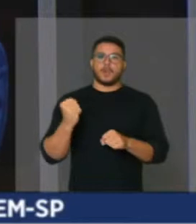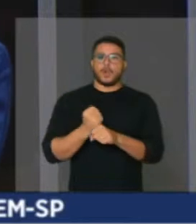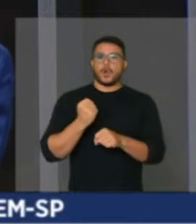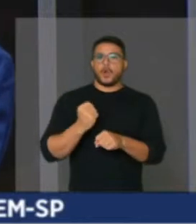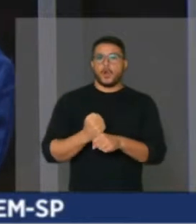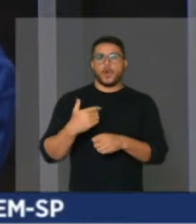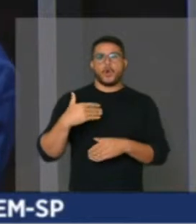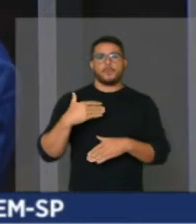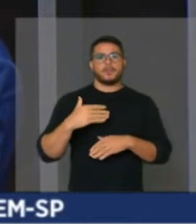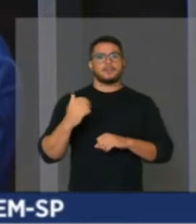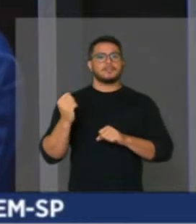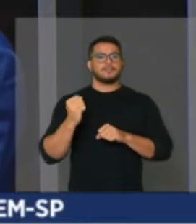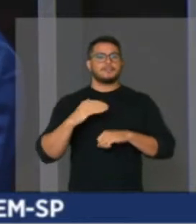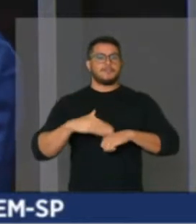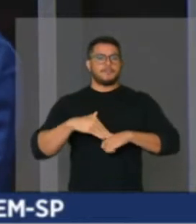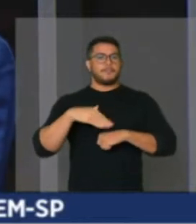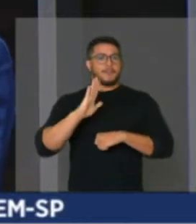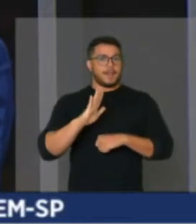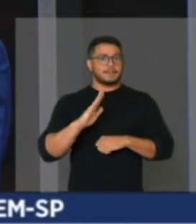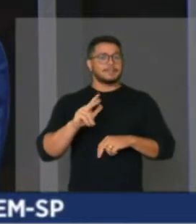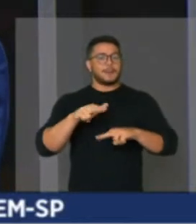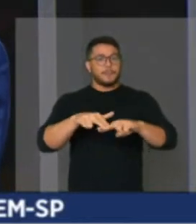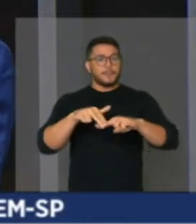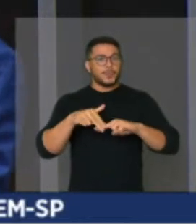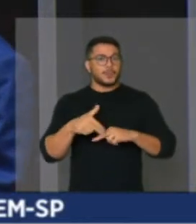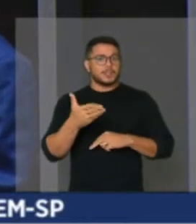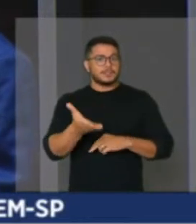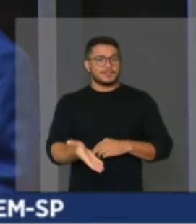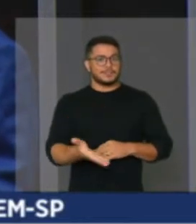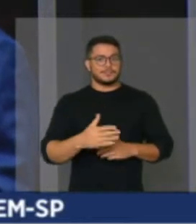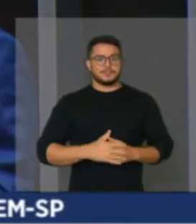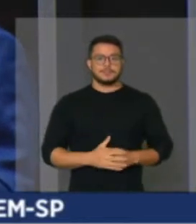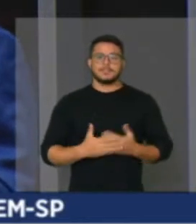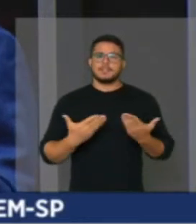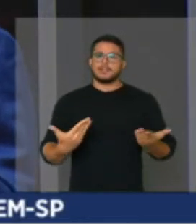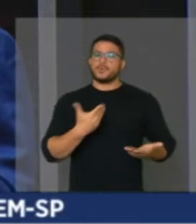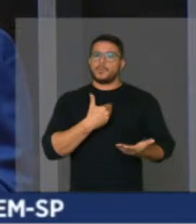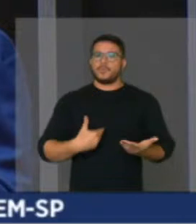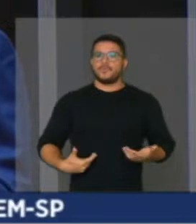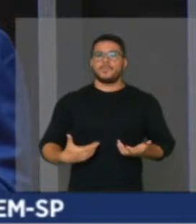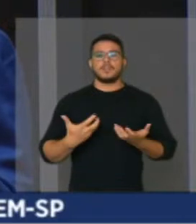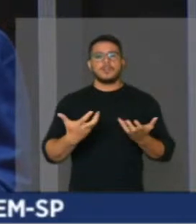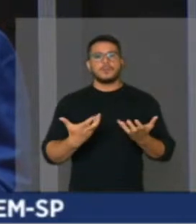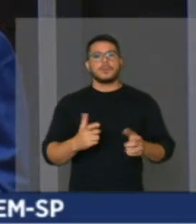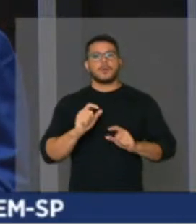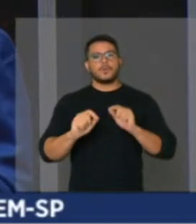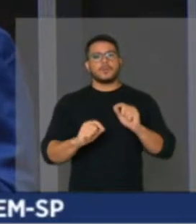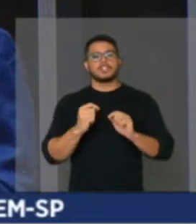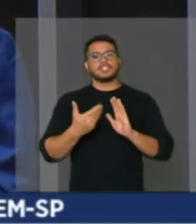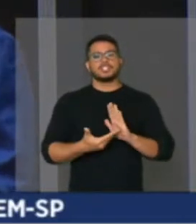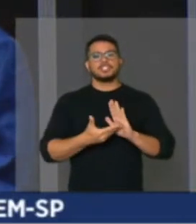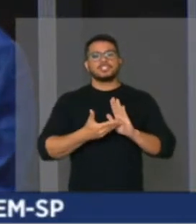ELEITORAL. É ISSO QUE O GOVERNO... A CREDIBILIDADE DO NONV PAÍS FRENTE A INVESTIDORES NACIONAIS E INTERNACIONAIS, ACABAR COM A NOSSA MOEDA COM O MINISTRO